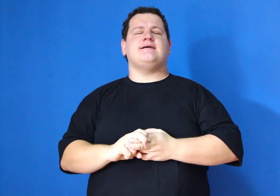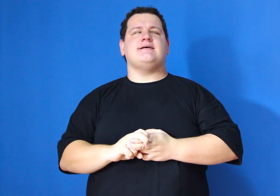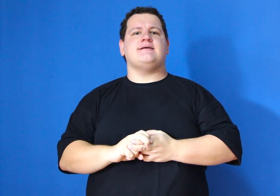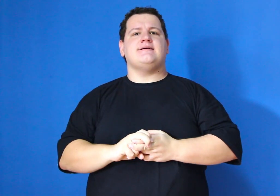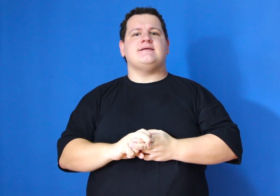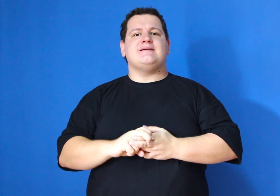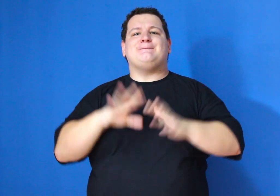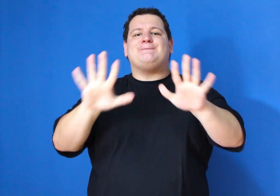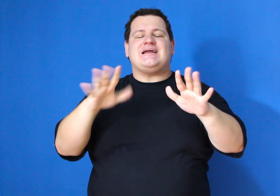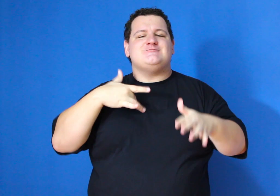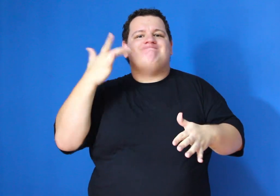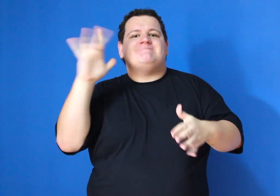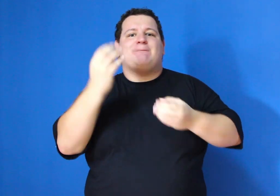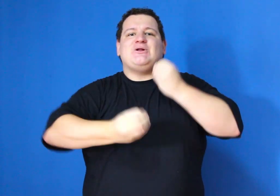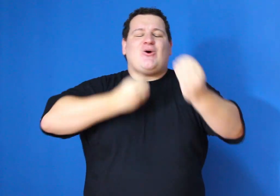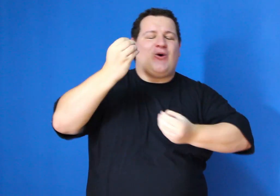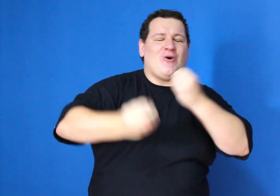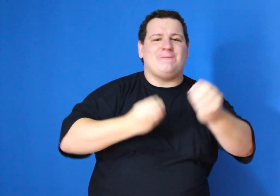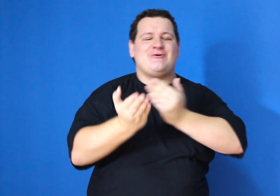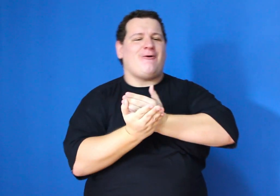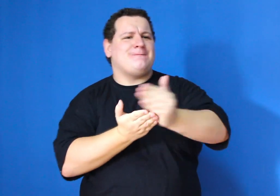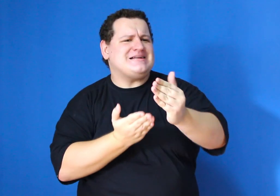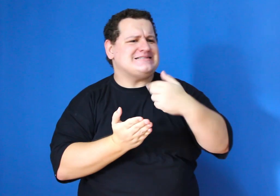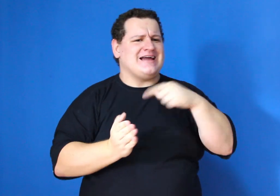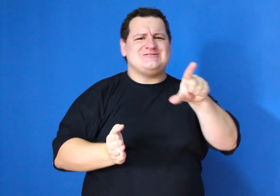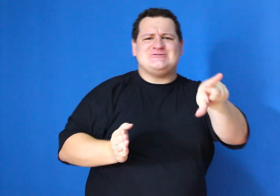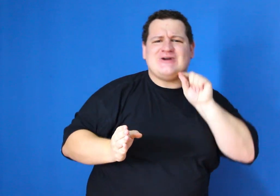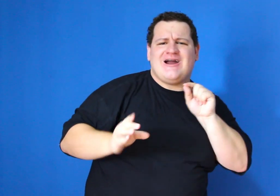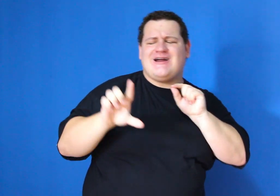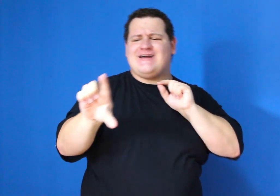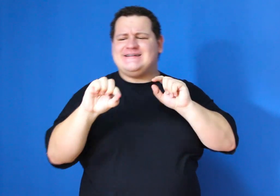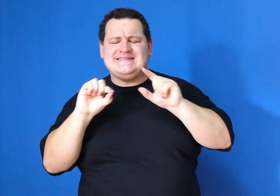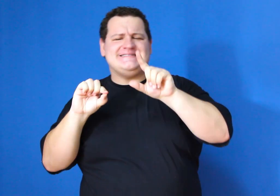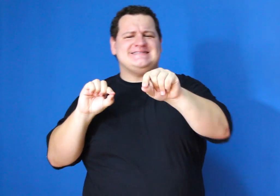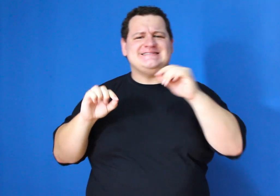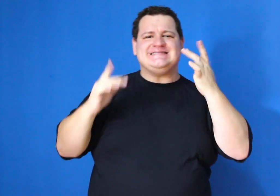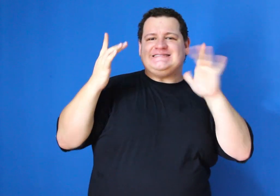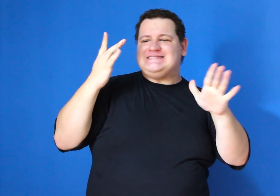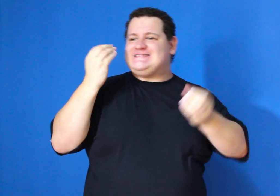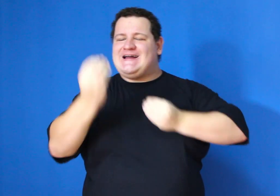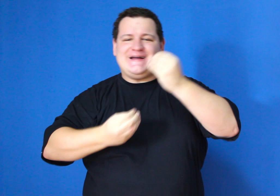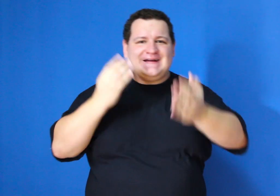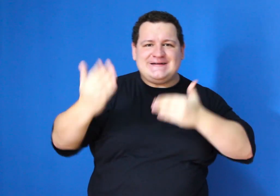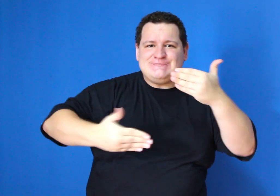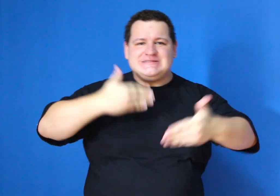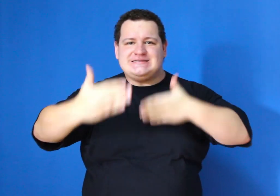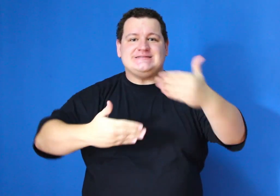Mas não sabia por onde começar e escolher.